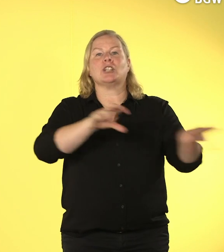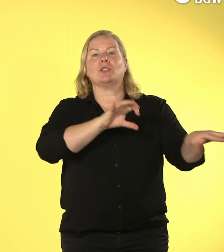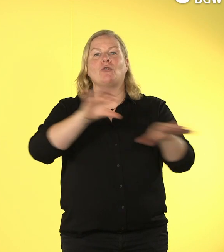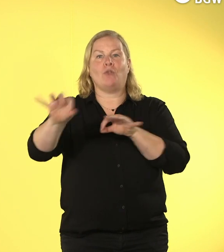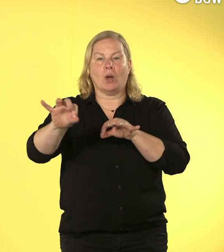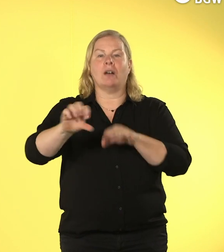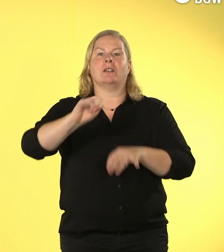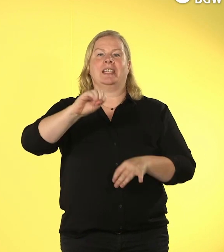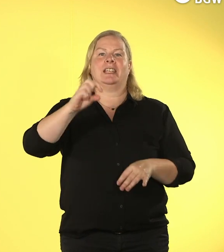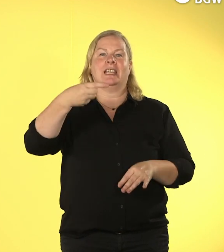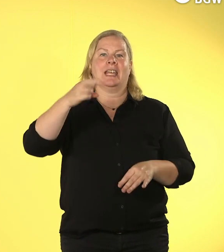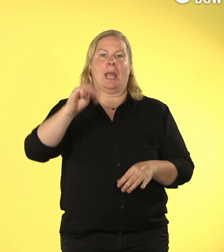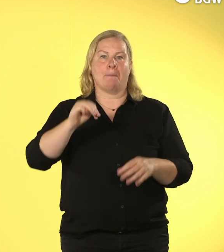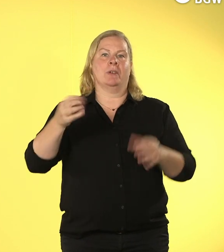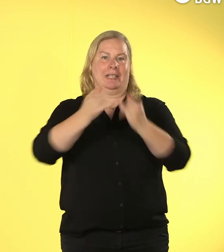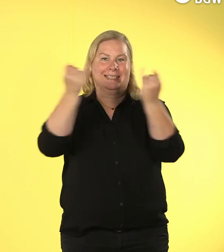Willkommen, lieber Fritz, wir sind heute beim Du.